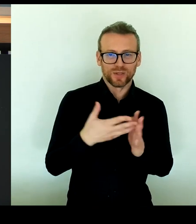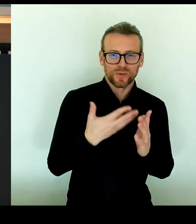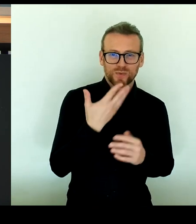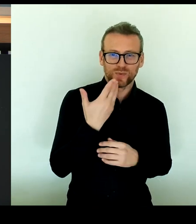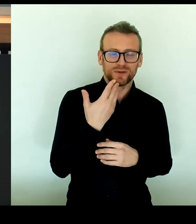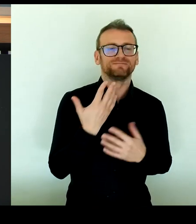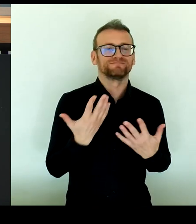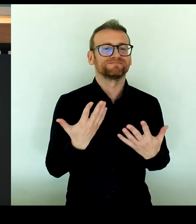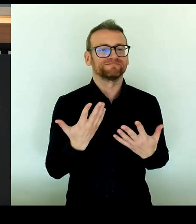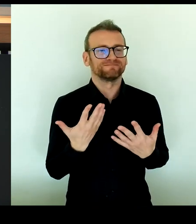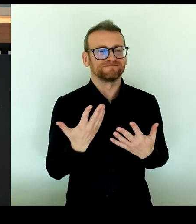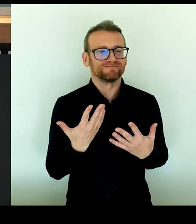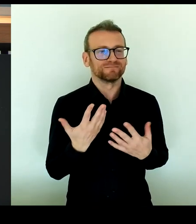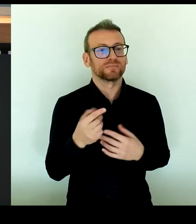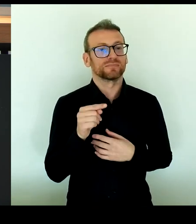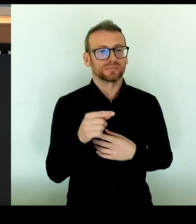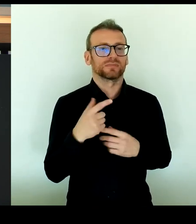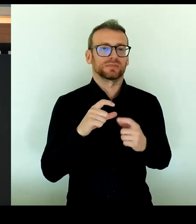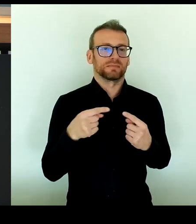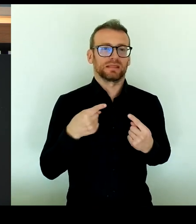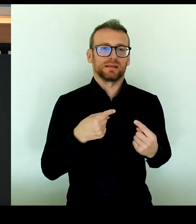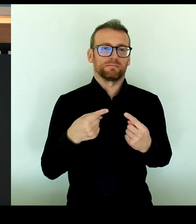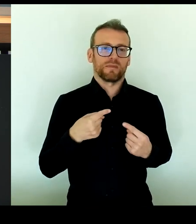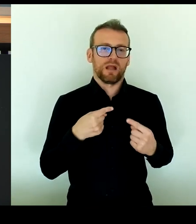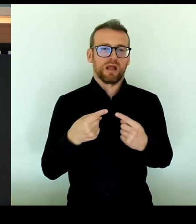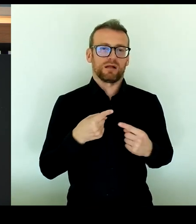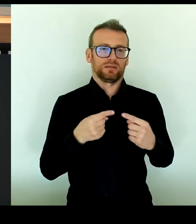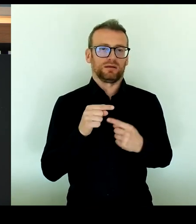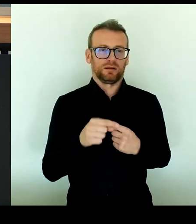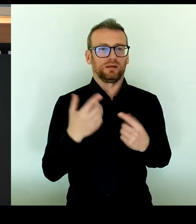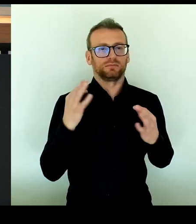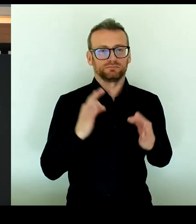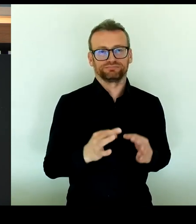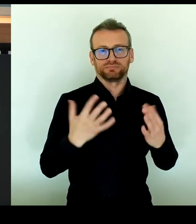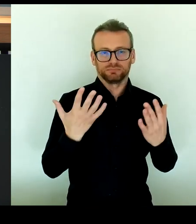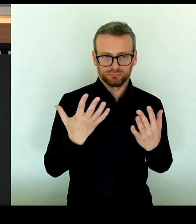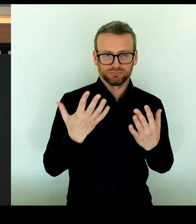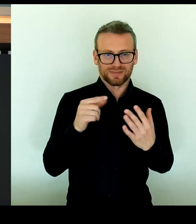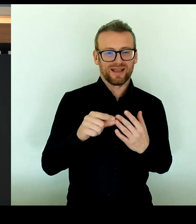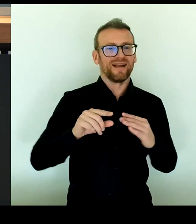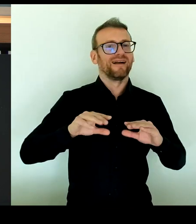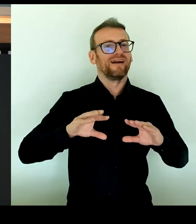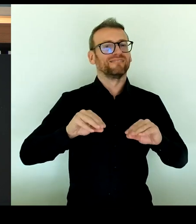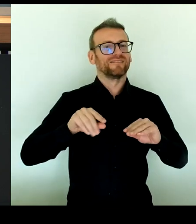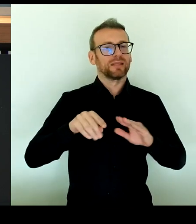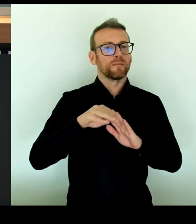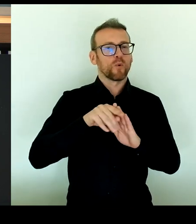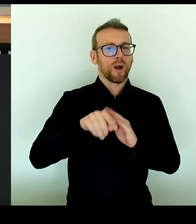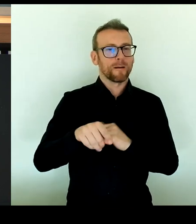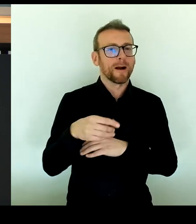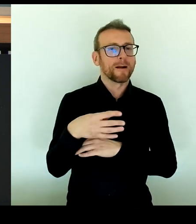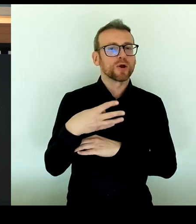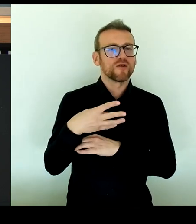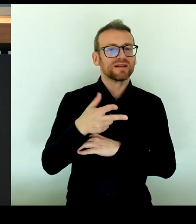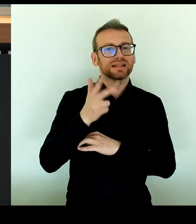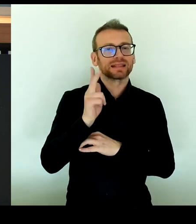Das Gericht erklärte damit die Rechtsgrundlage für die Übermittlung personenbezogener Daten in die USA, erneut, für ungültig.